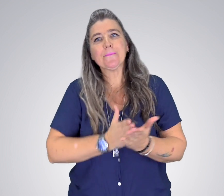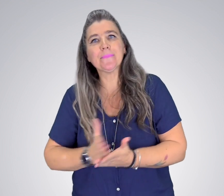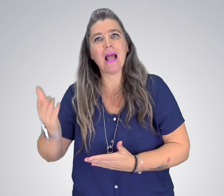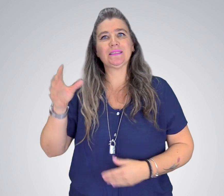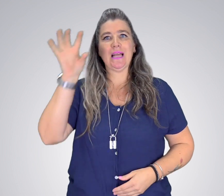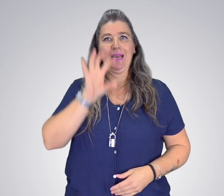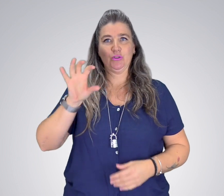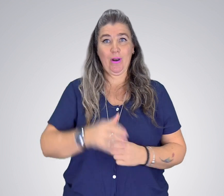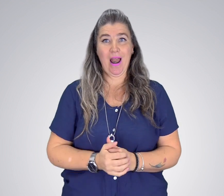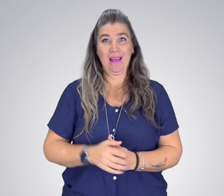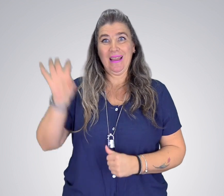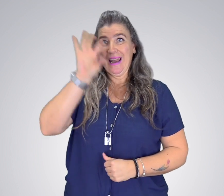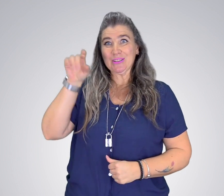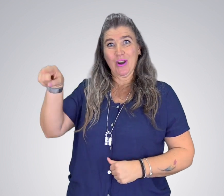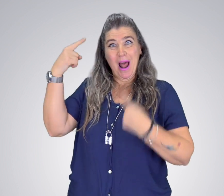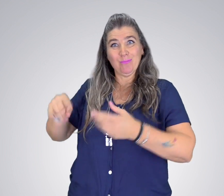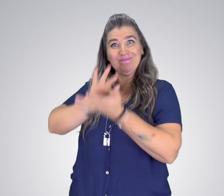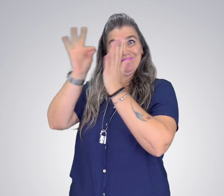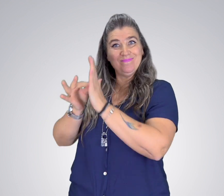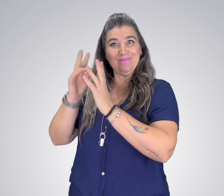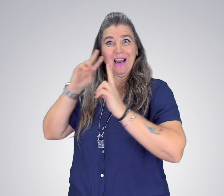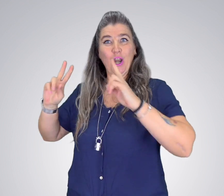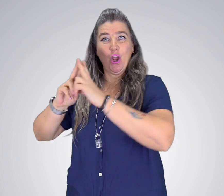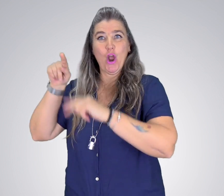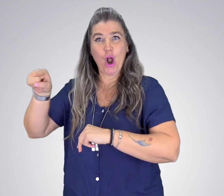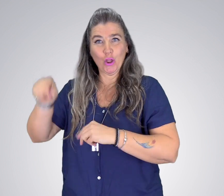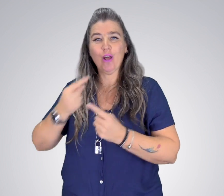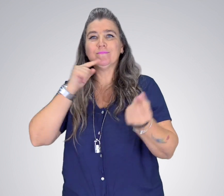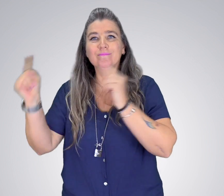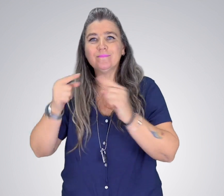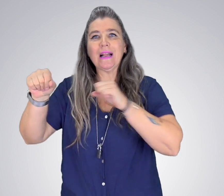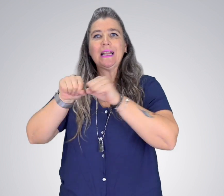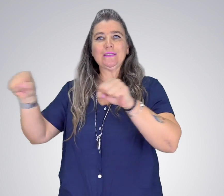e le riporterà al Consiglio Regionale ENS in occasione dell'Assemblea Regionale Precongressuale,